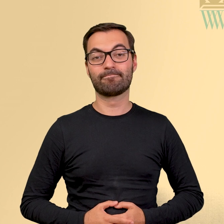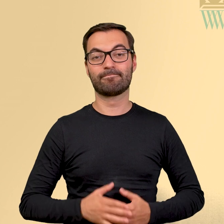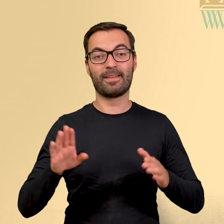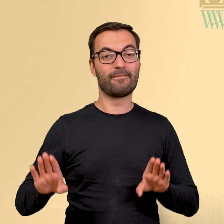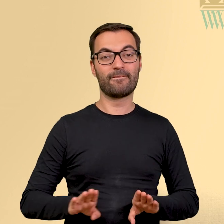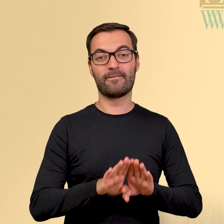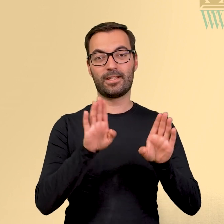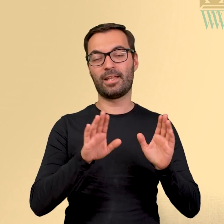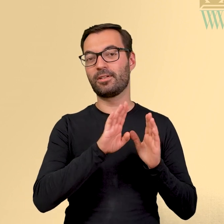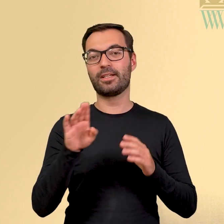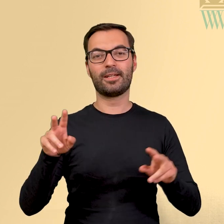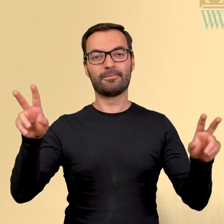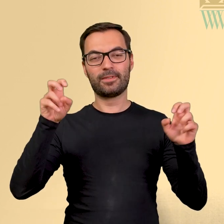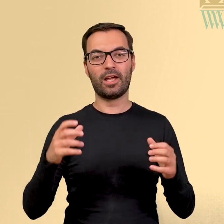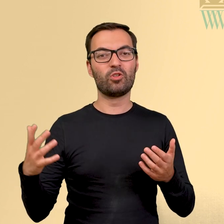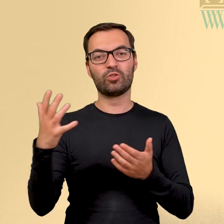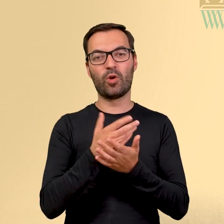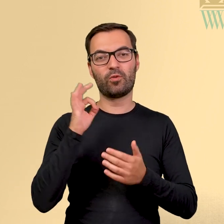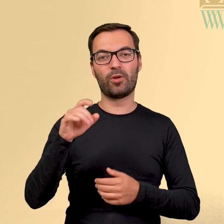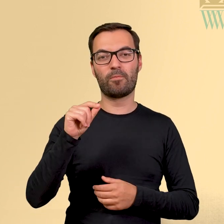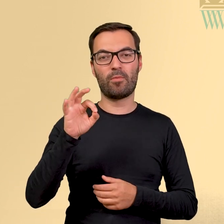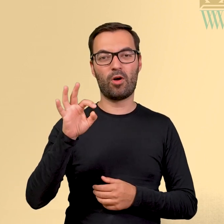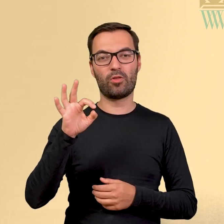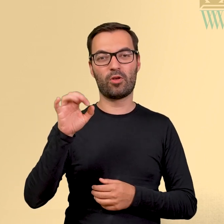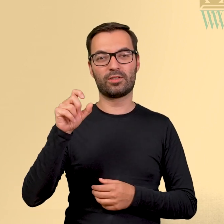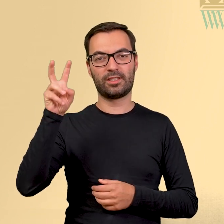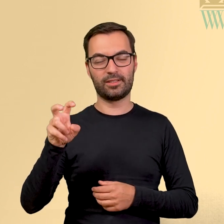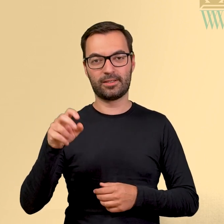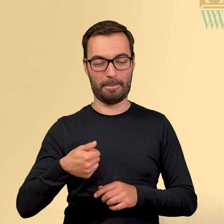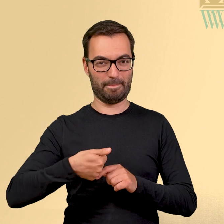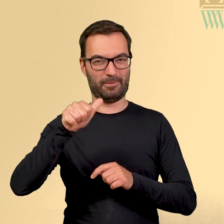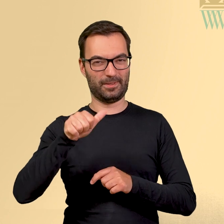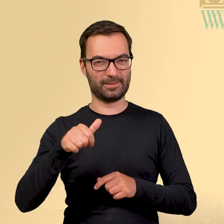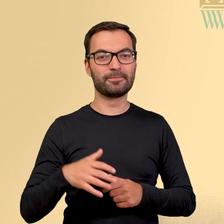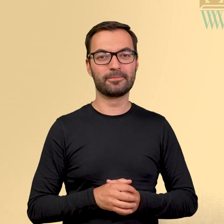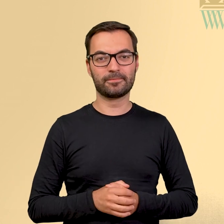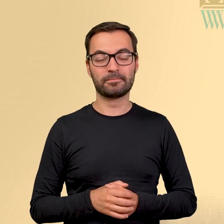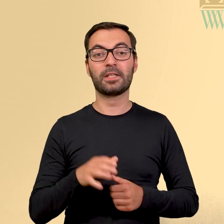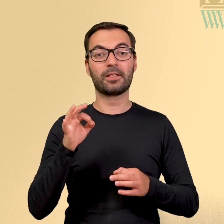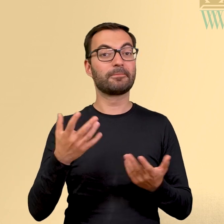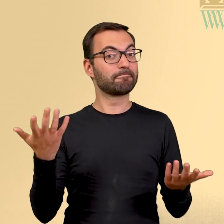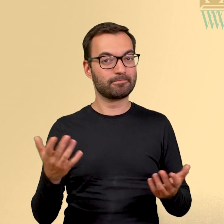Na wystawie „Kolekcjonerstwo Potockich” na piętrze pałacu wilanowskiego